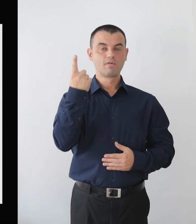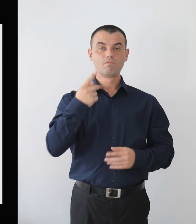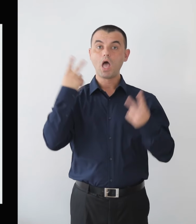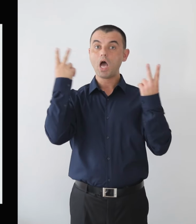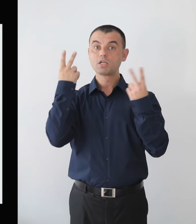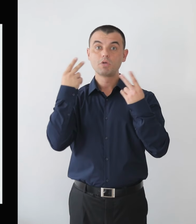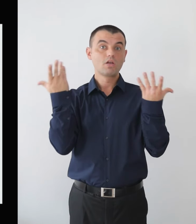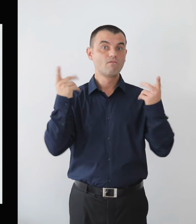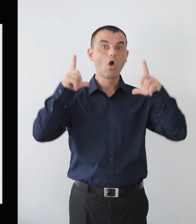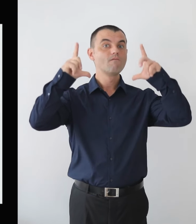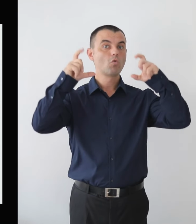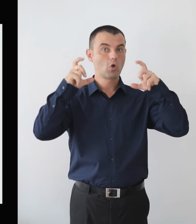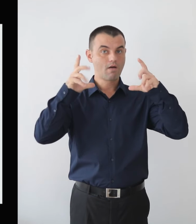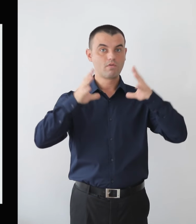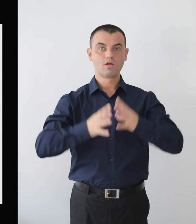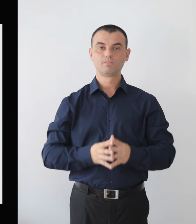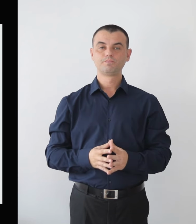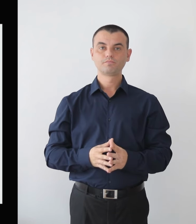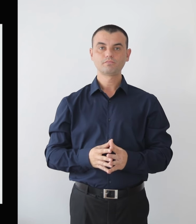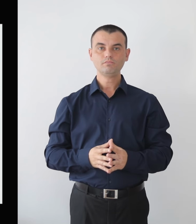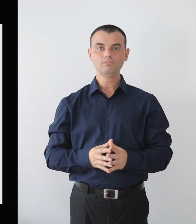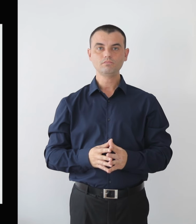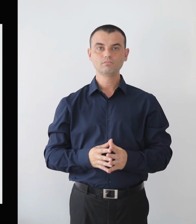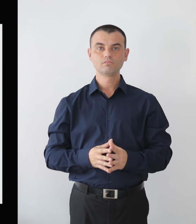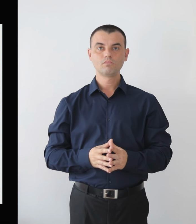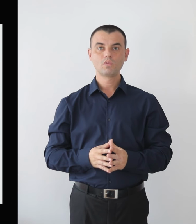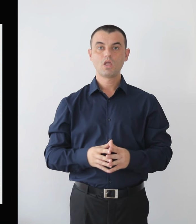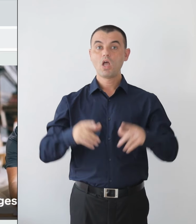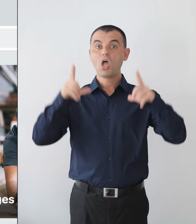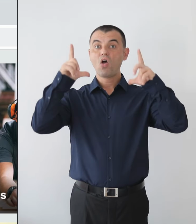Част 1: Разбиране какво представлява стоковата фотография